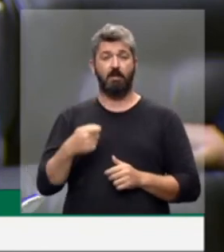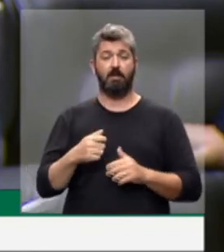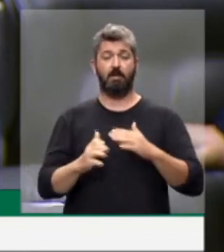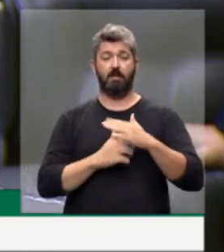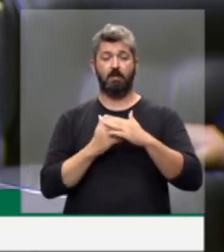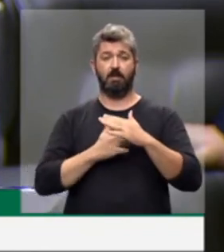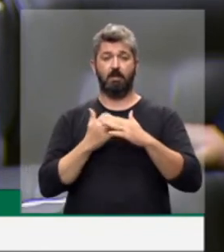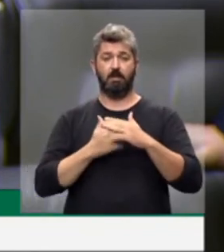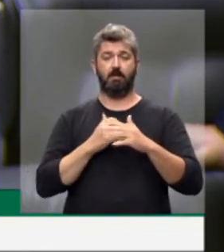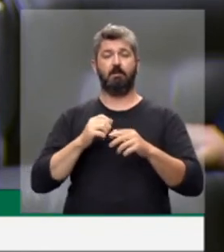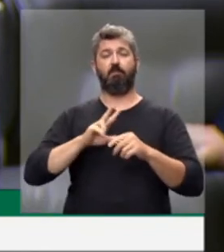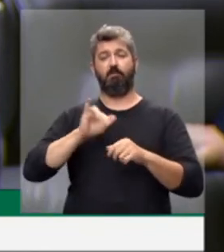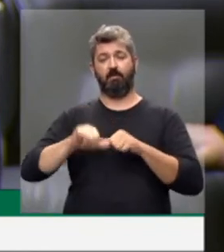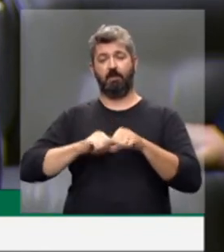DISTRIBUIDORAS QUE HOJE VIVEM MOMENTO DE DIFICULDADES,